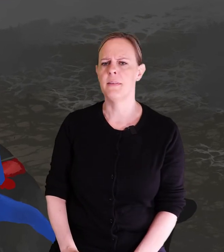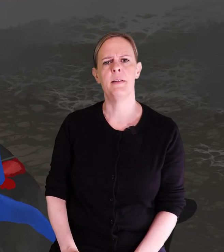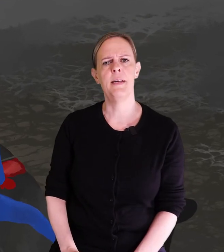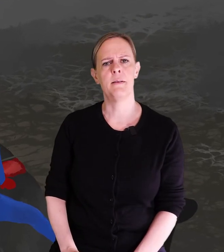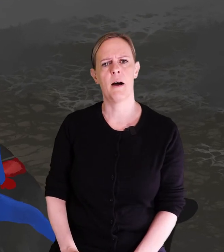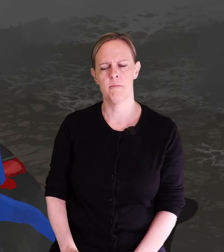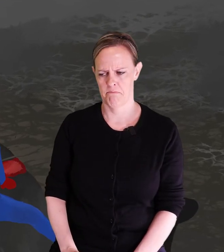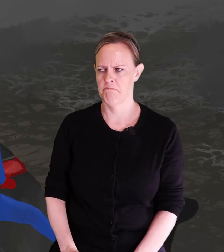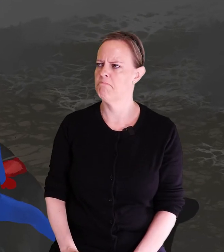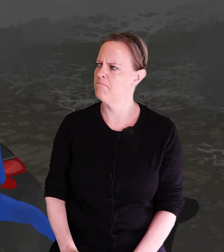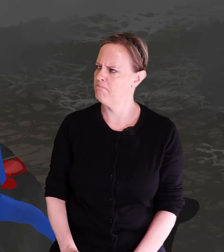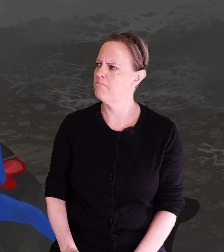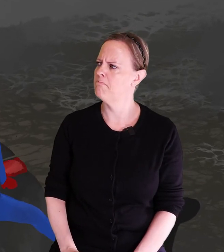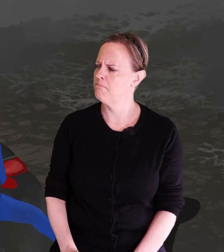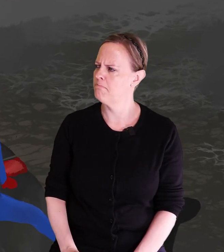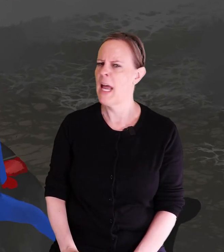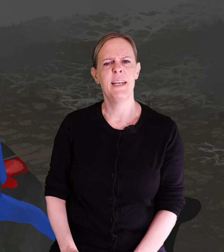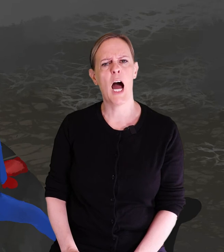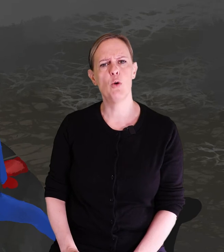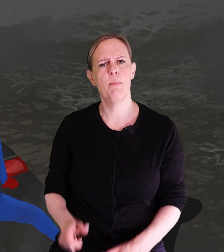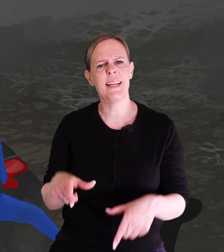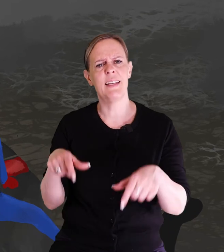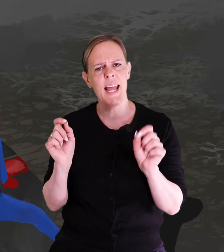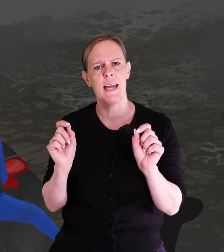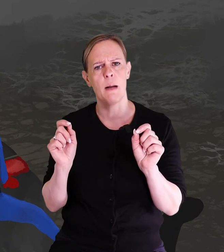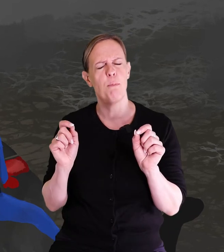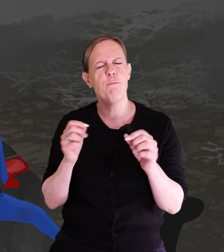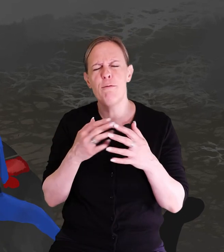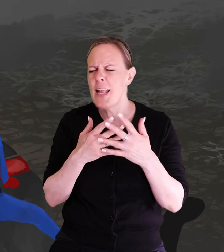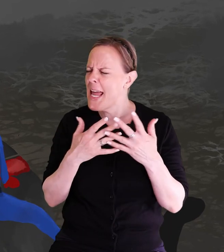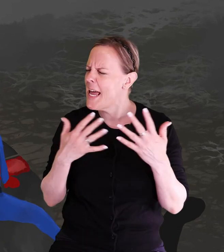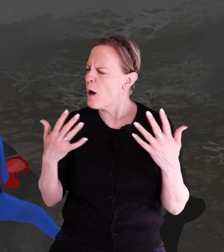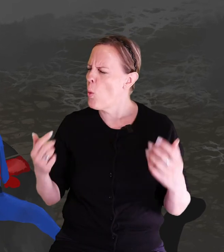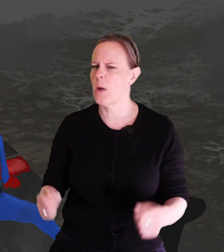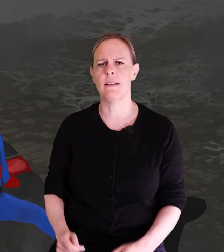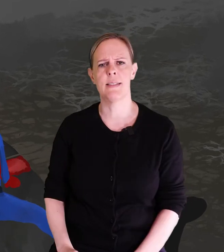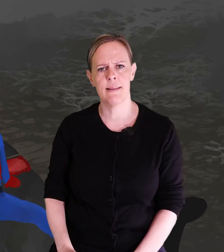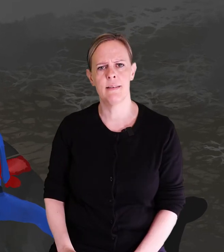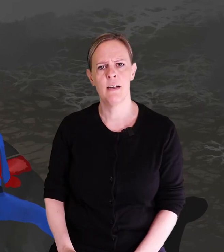Svante han nickar det har han nog märkt redan på flera olika sätt